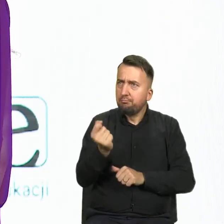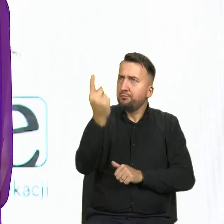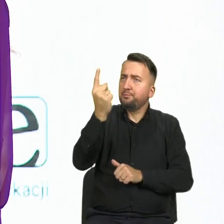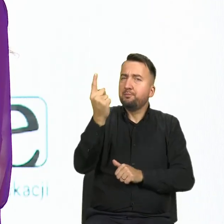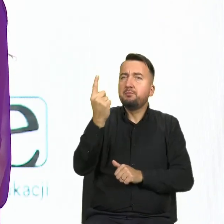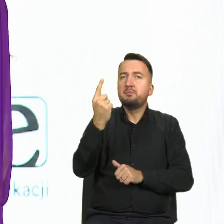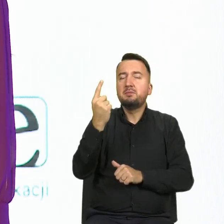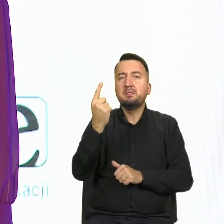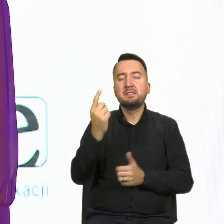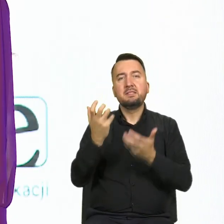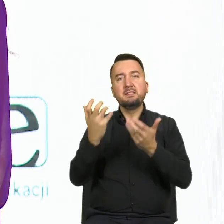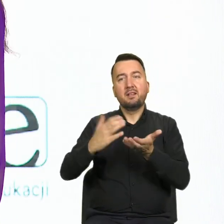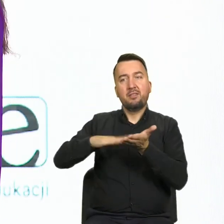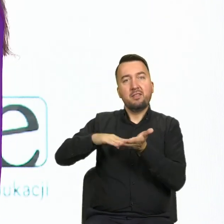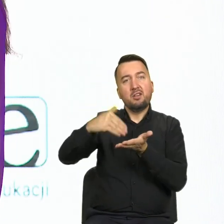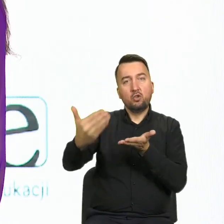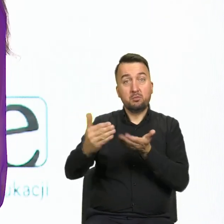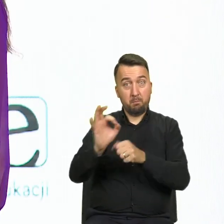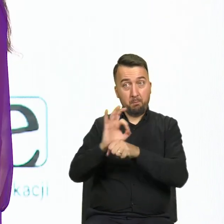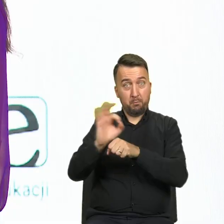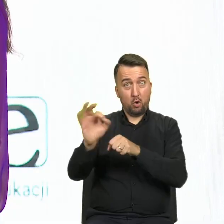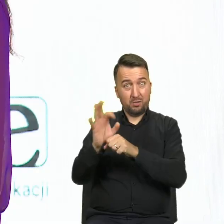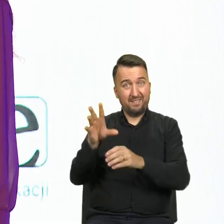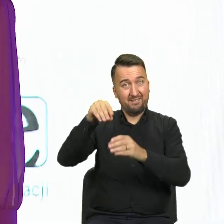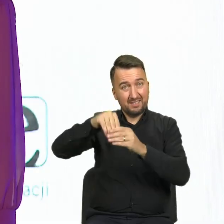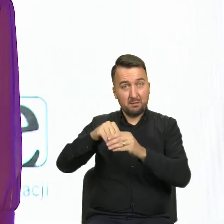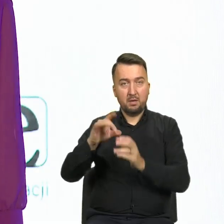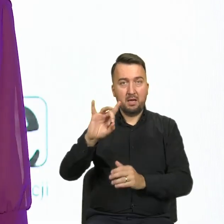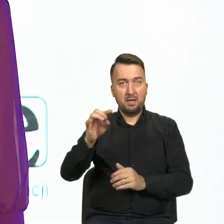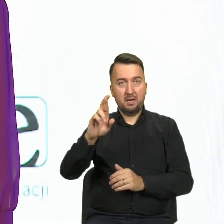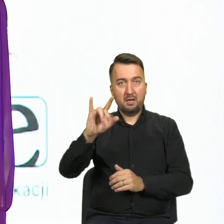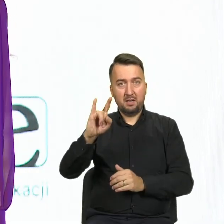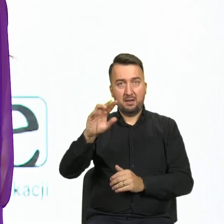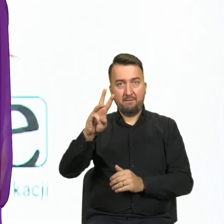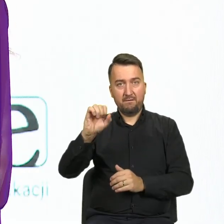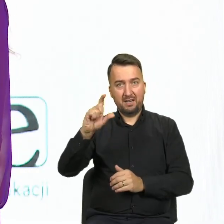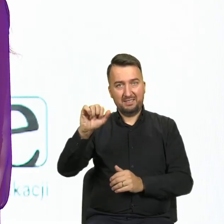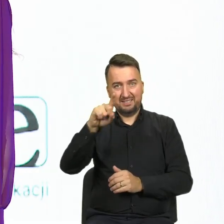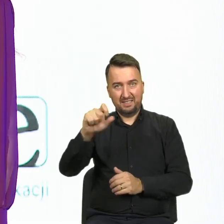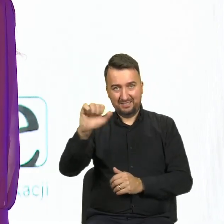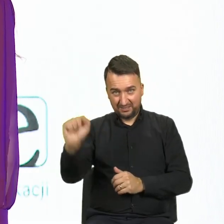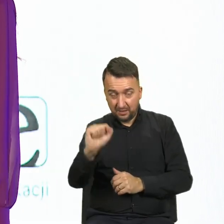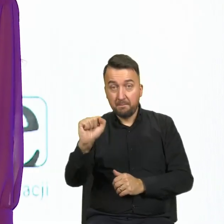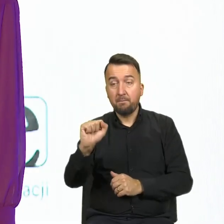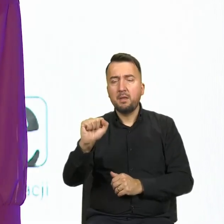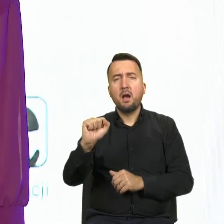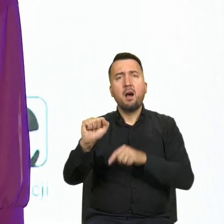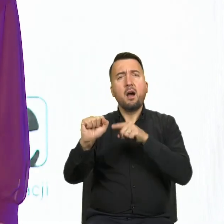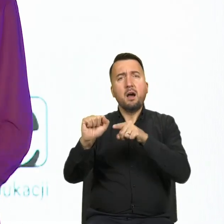charakter międzynarodowy tego wydarzenia. Mieliśmy też gościa z Węgier, który tutaj dzielił się z nami informacjami na temat strategii europejskiej, na temat cyfryzacji.